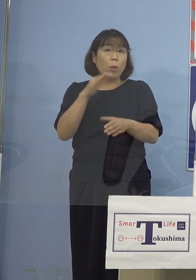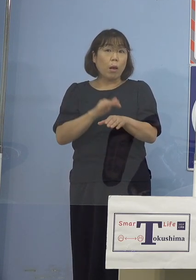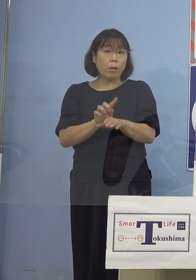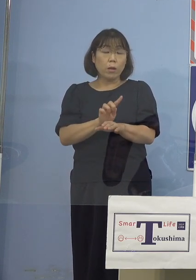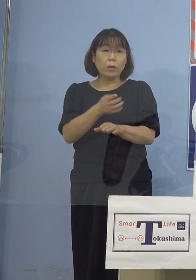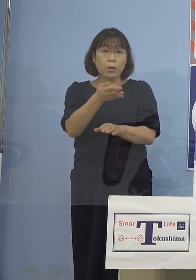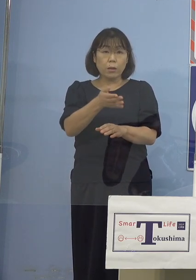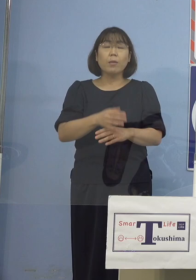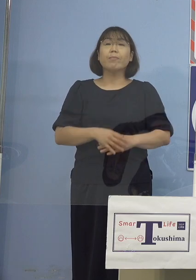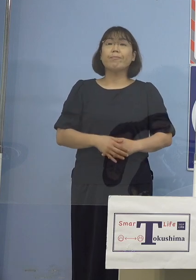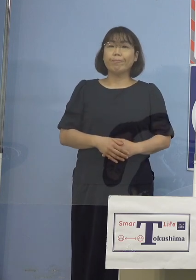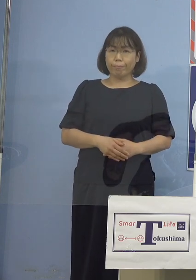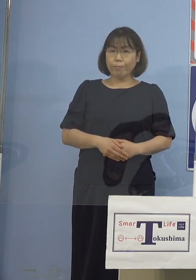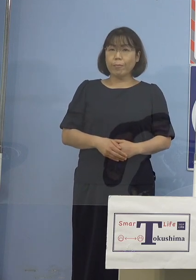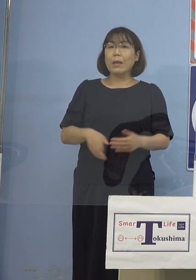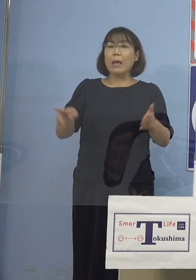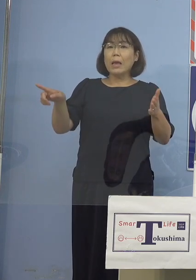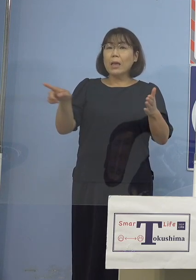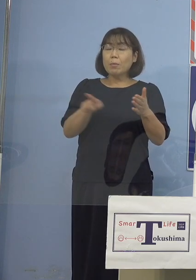（知事） 今までは「ステージ2」だったんですね